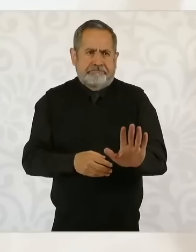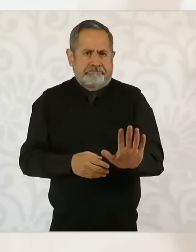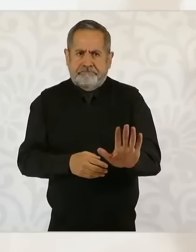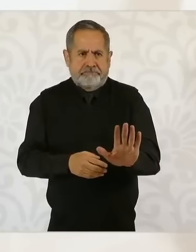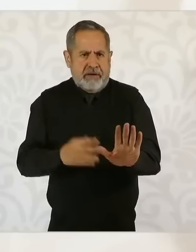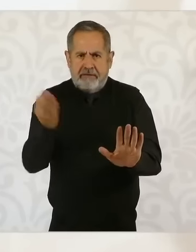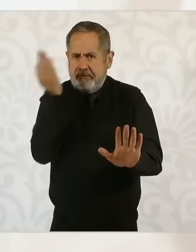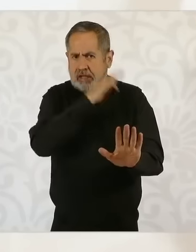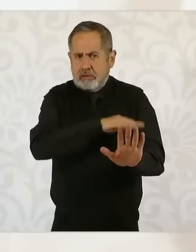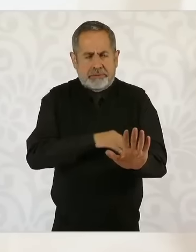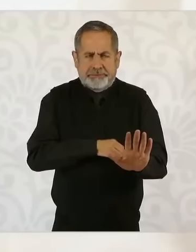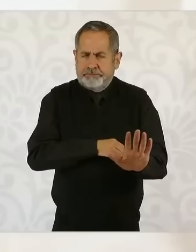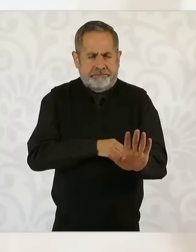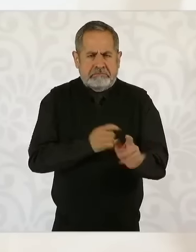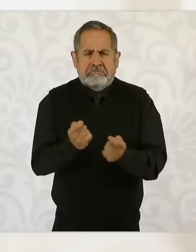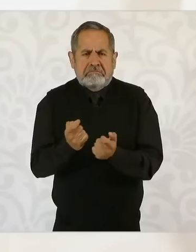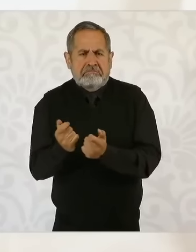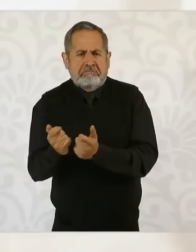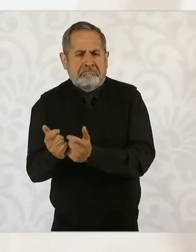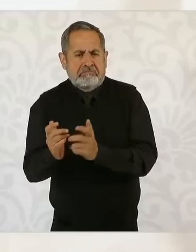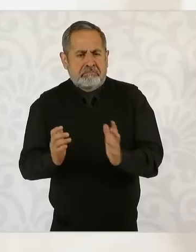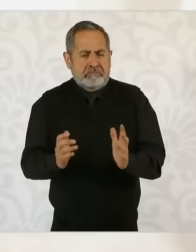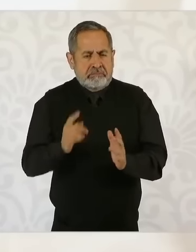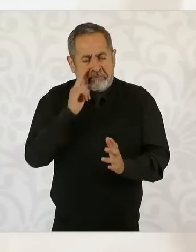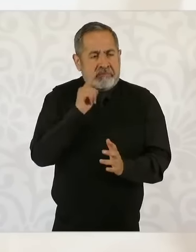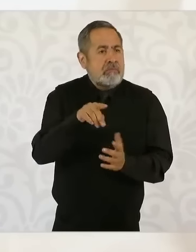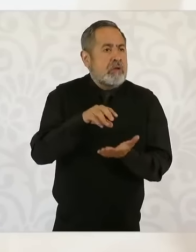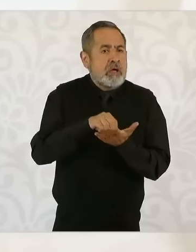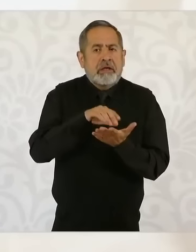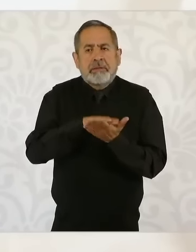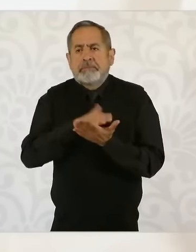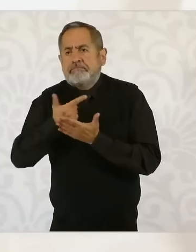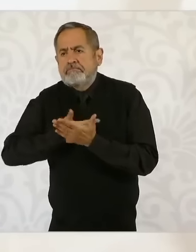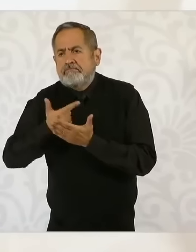números además son muy conservadores porque están basados en los números del censo y en